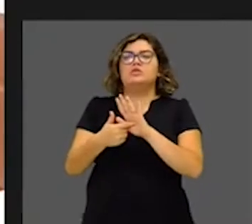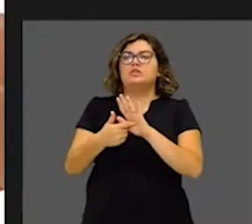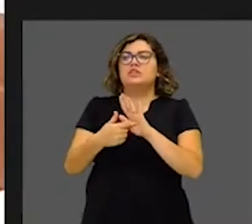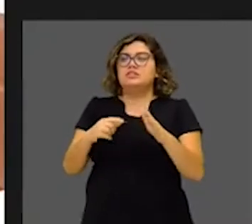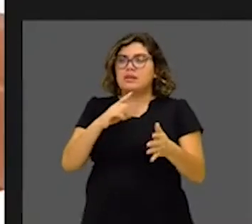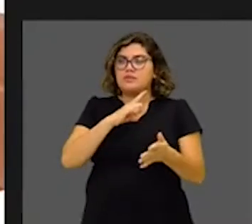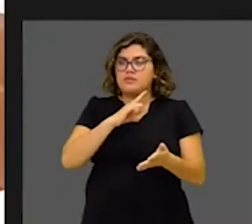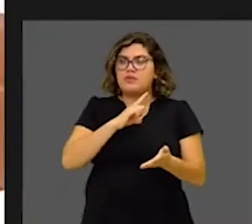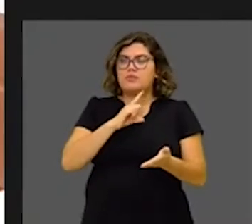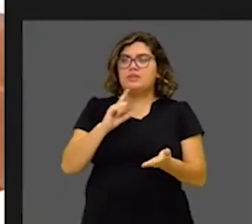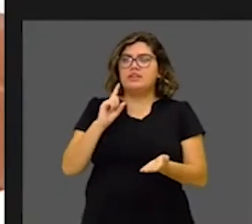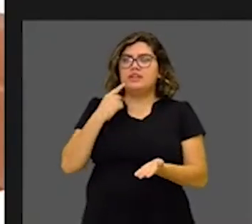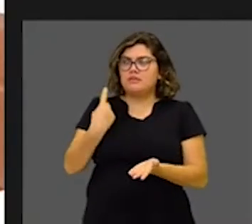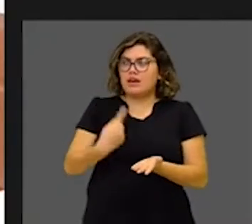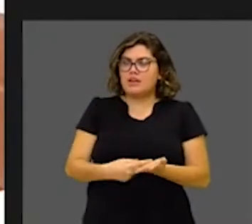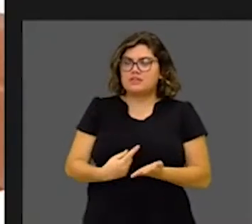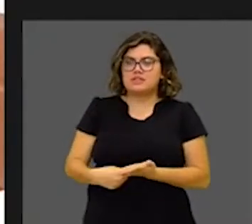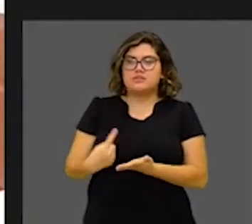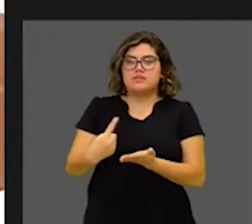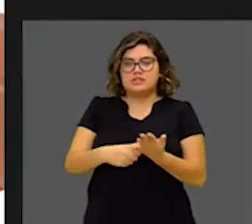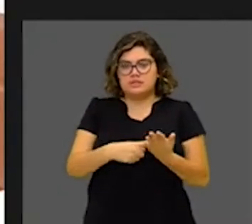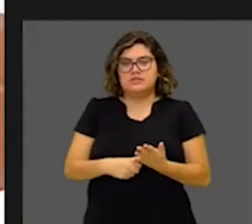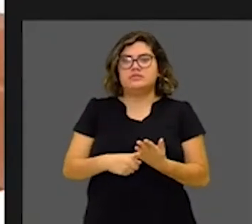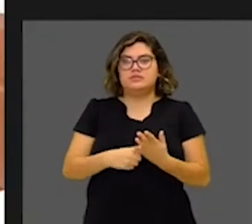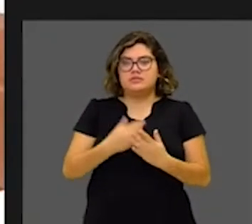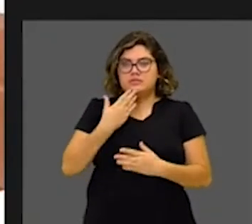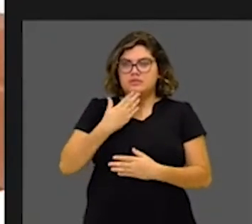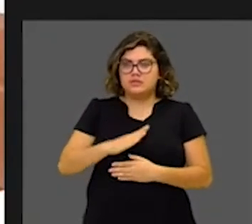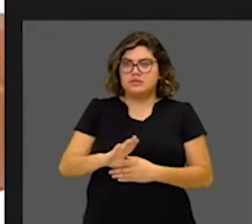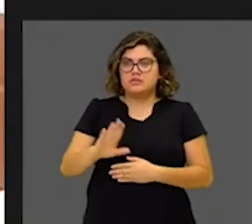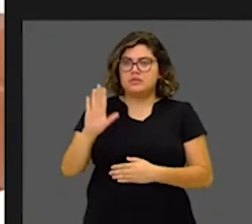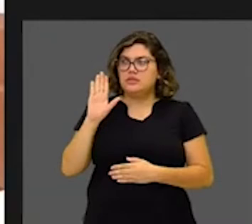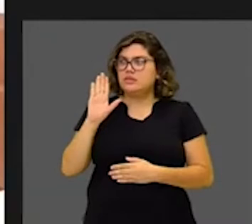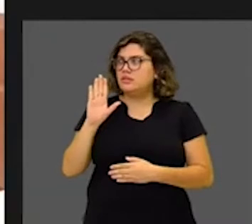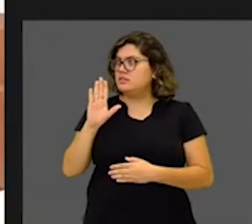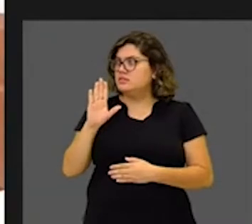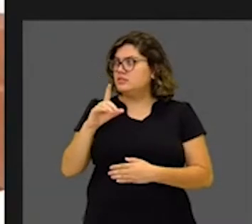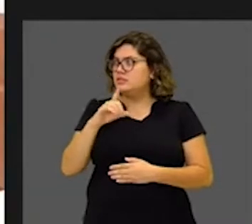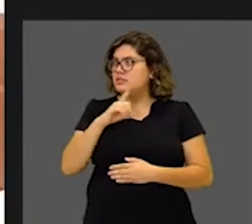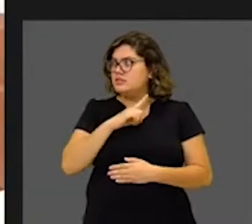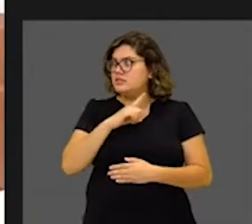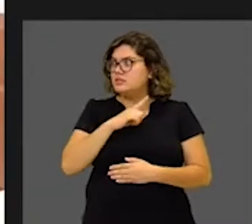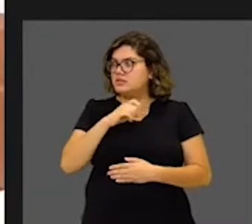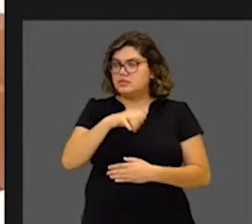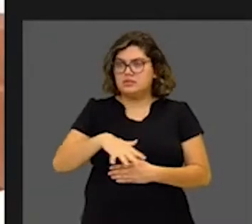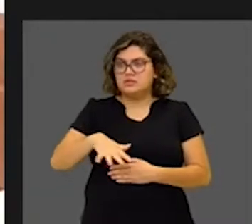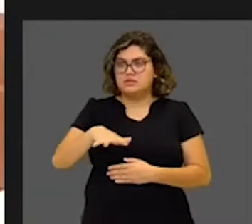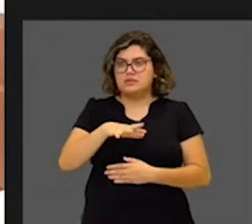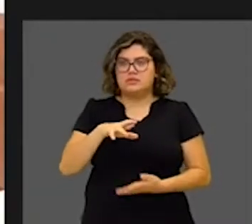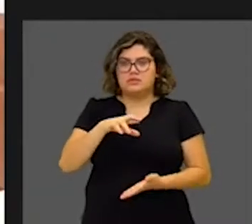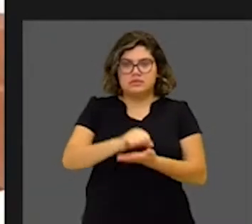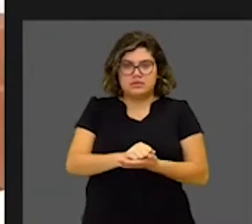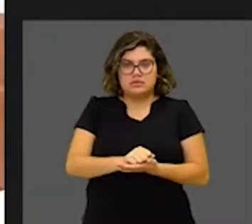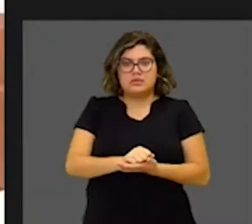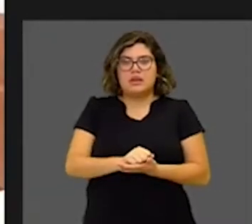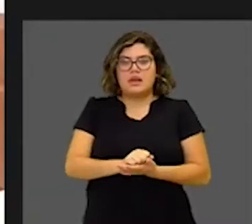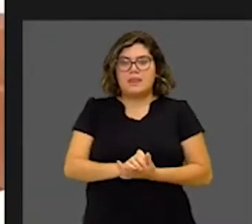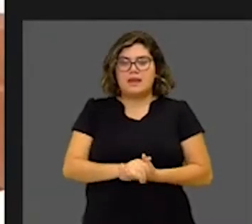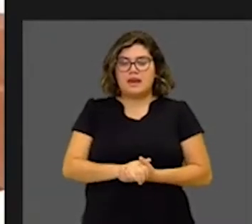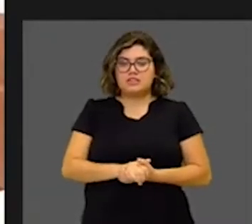na discussão sobre as candidaturas coletivas EA forma de registro habilidade é que tem sim uma